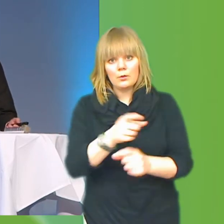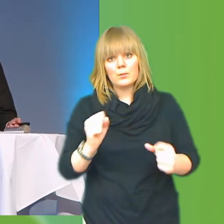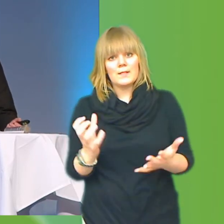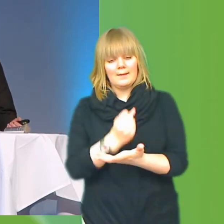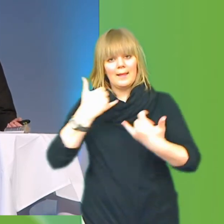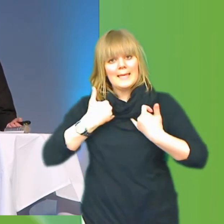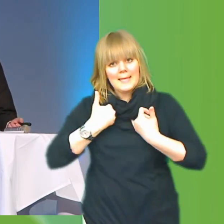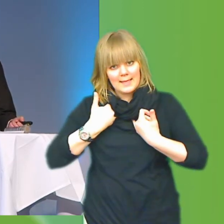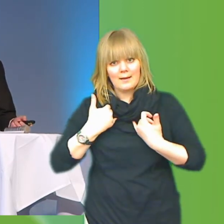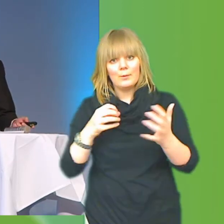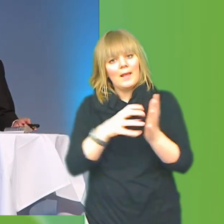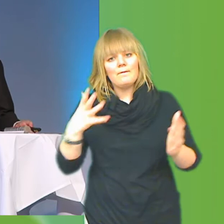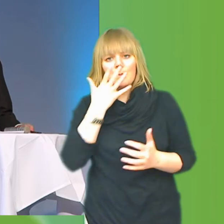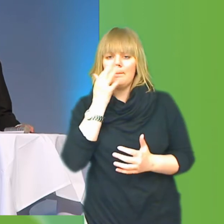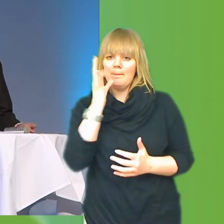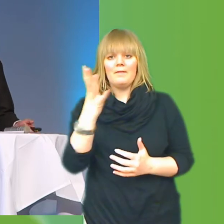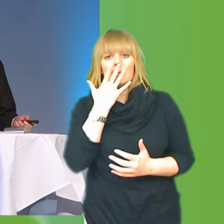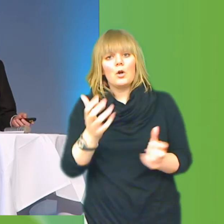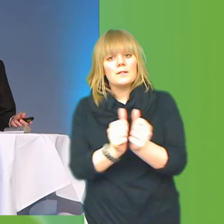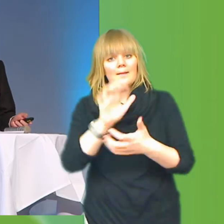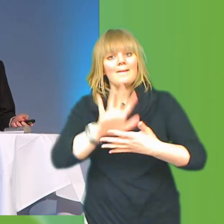Att samla kunskap måste vi jobba medvire med.